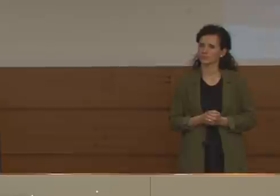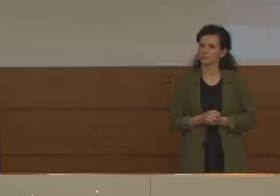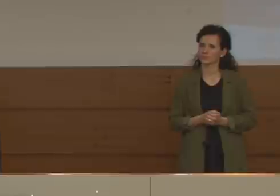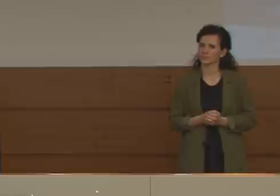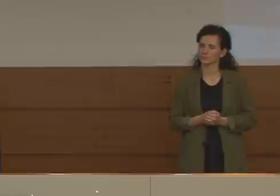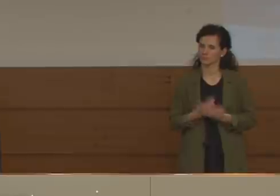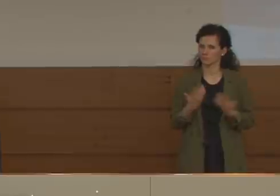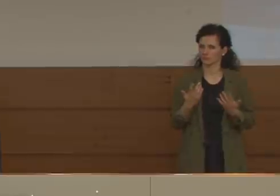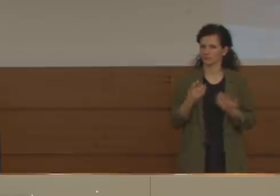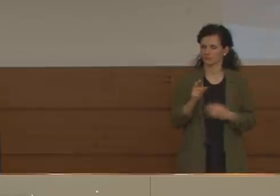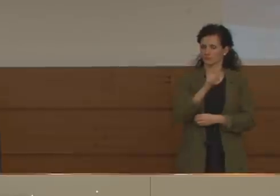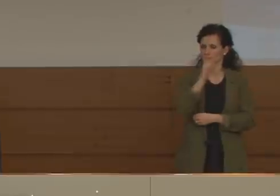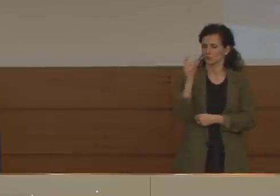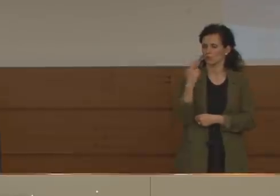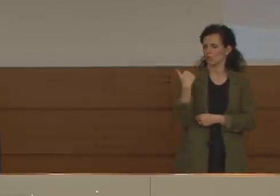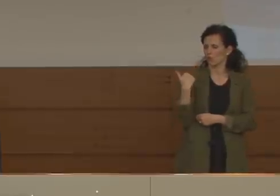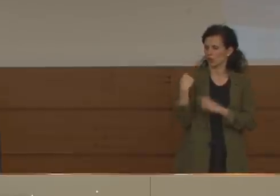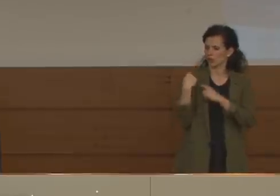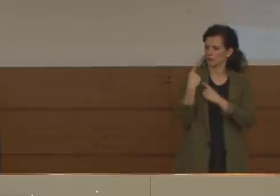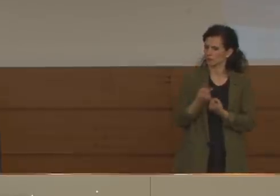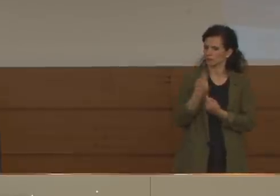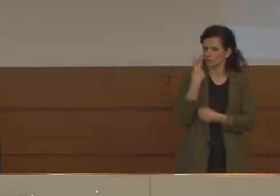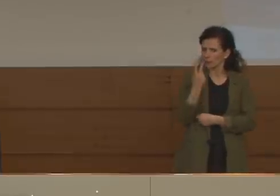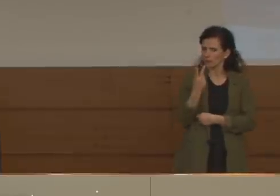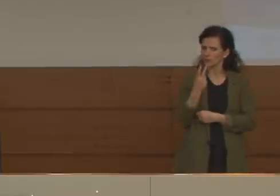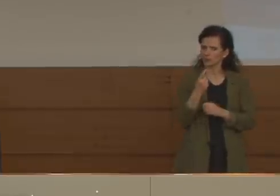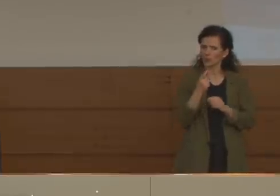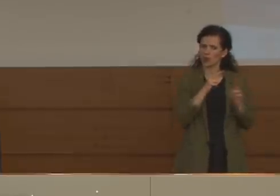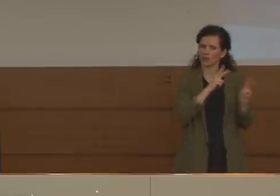i ricoveri in terapia intensiva, ma volevo capire quanti posti di terapia